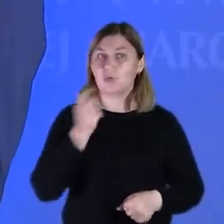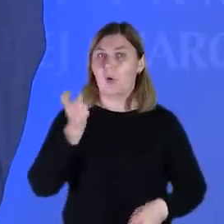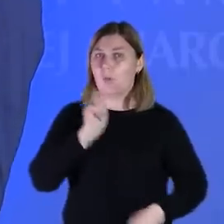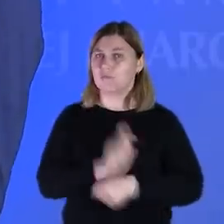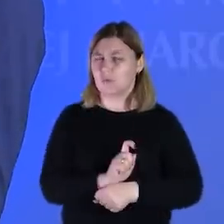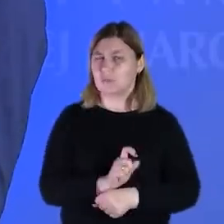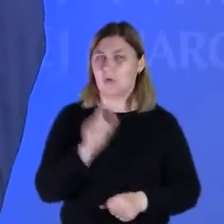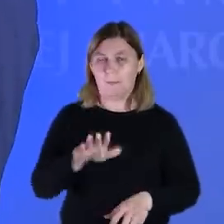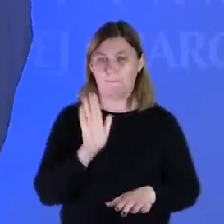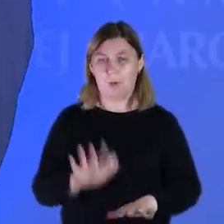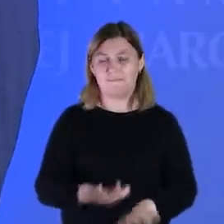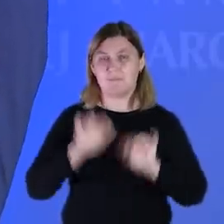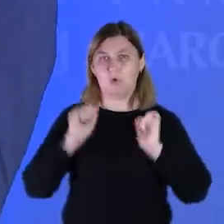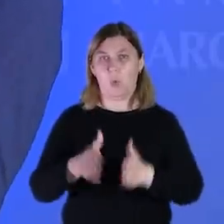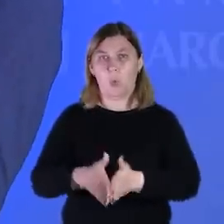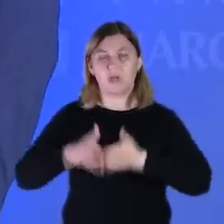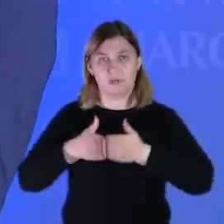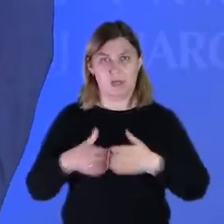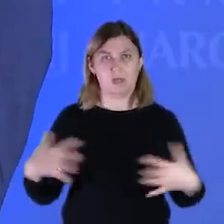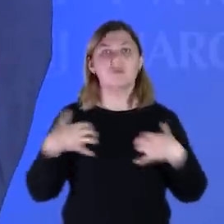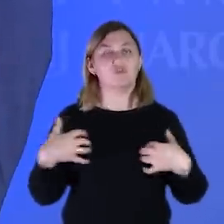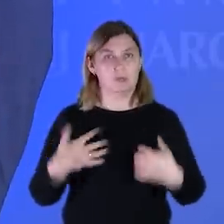się potem i ukrywali , - przeżyli.